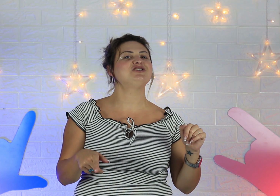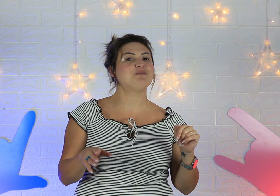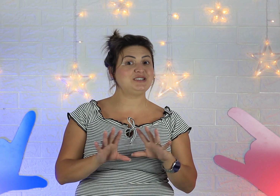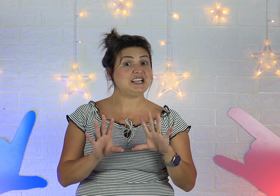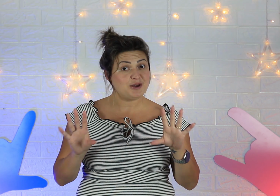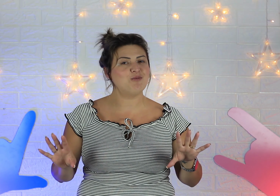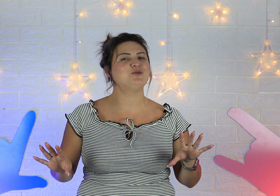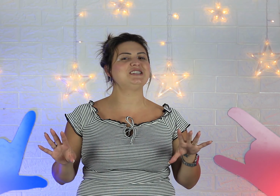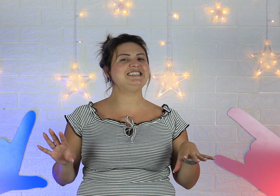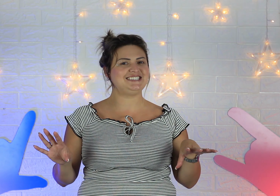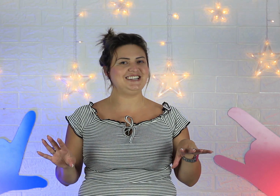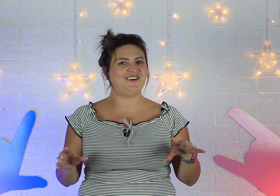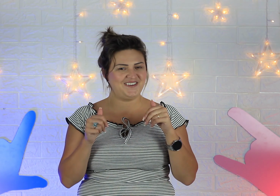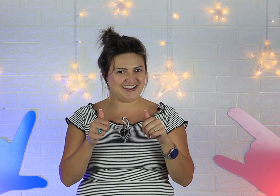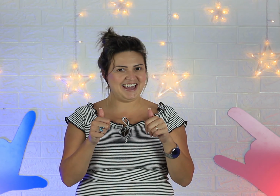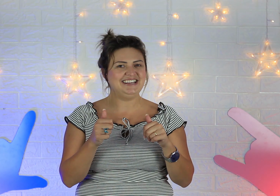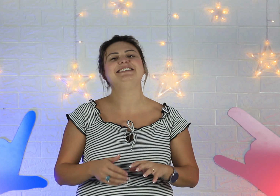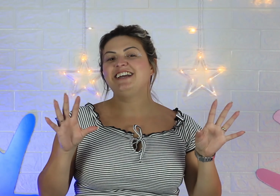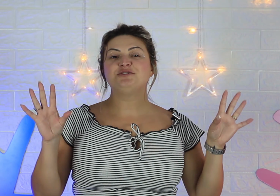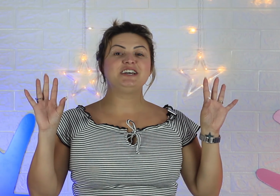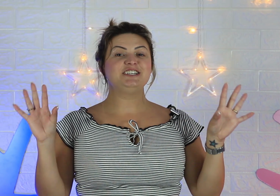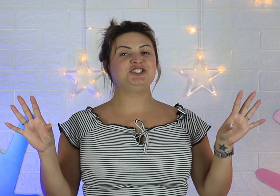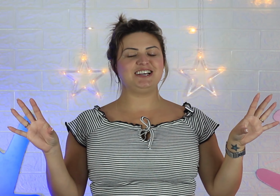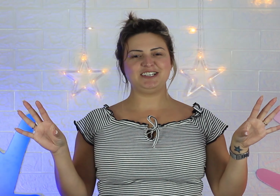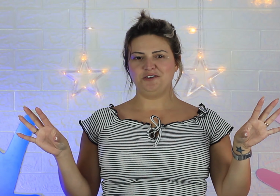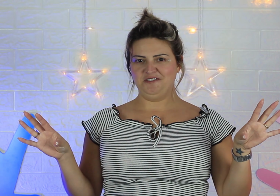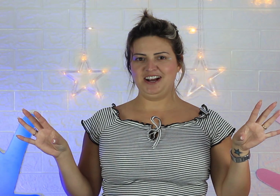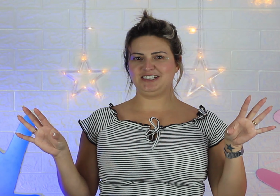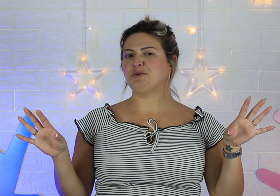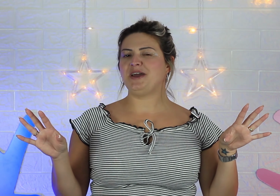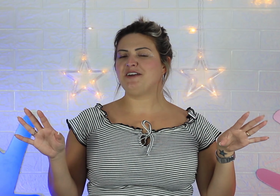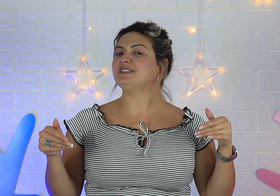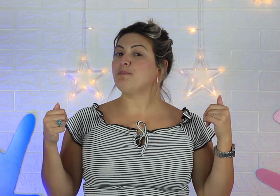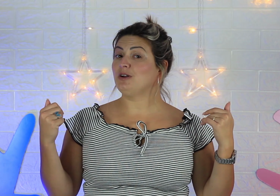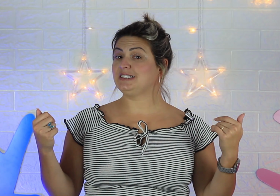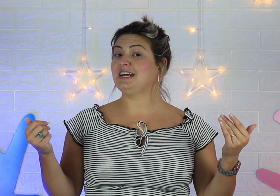para você assistir depois de saber como consegui sinal ok E aí durante essa conversa também e você